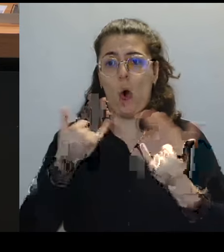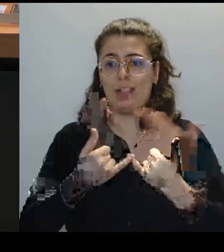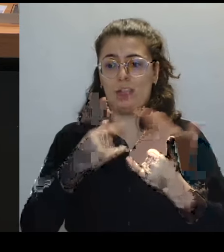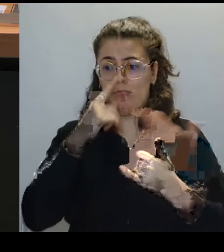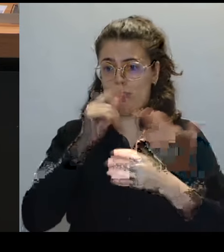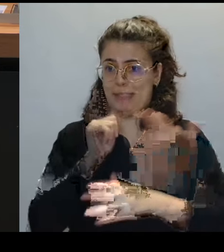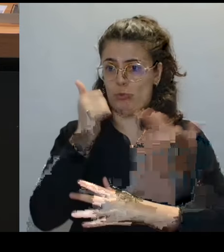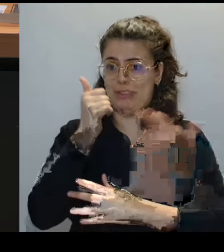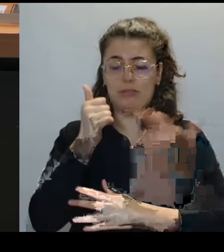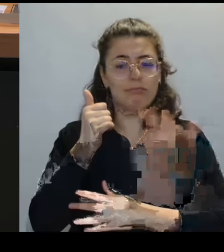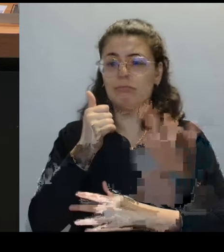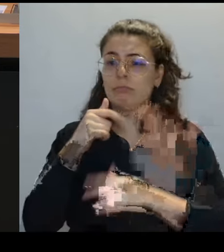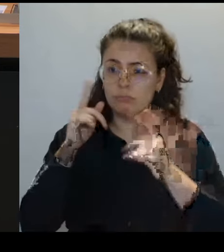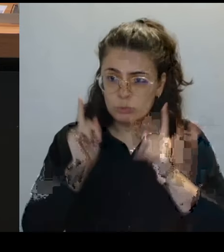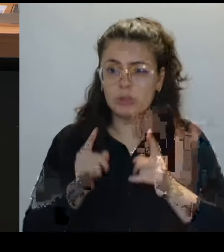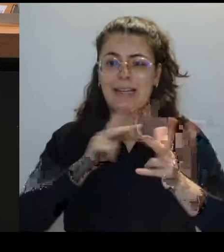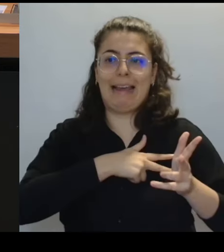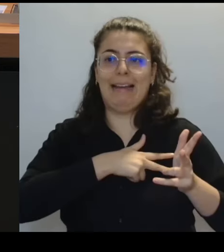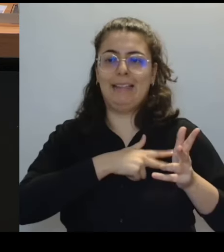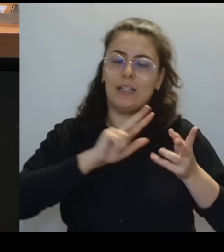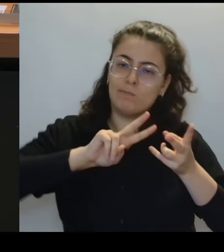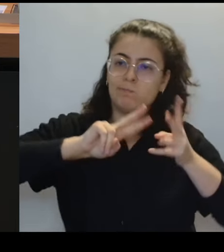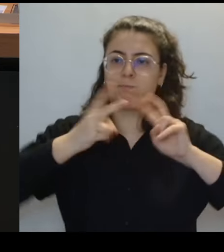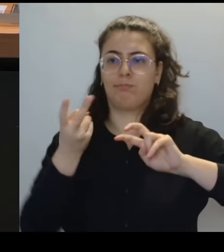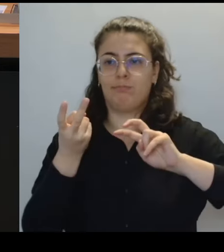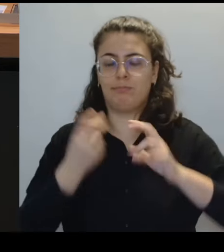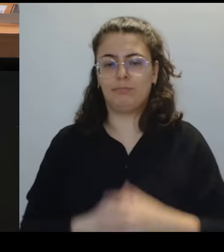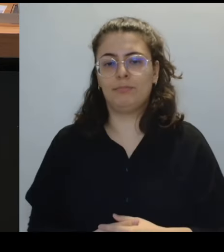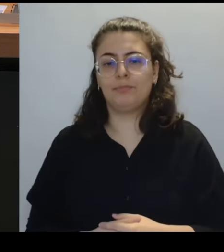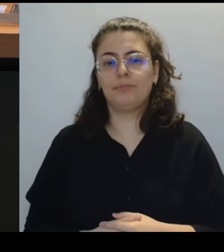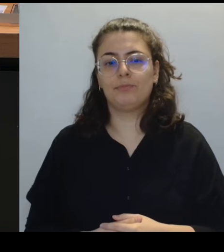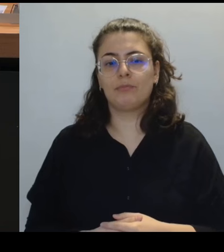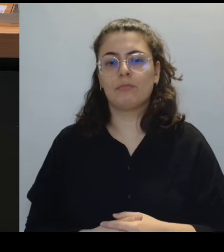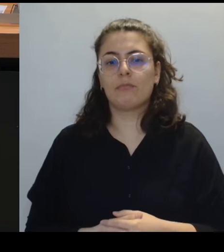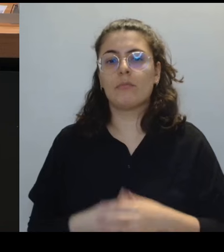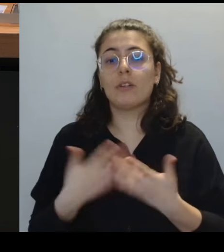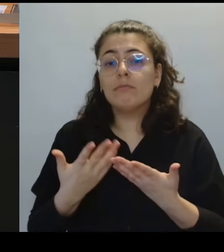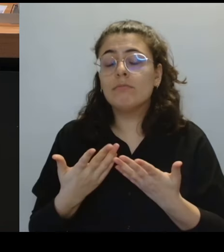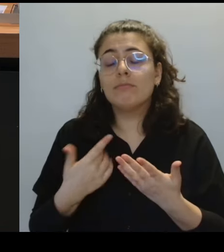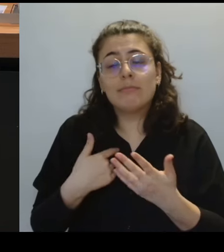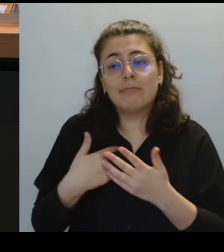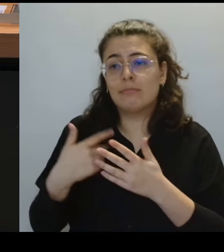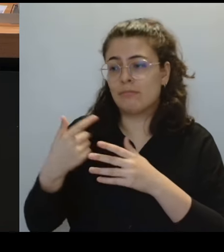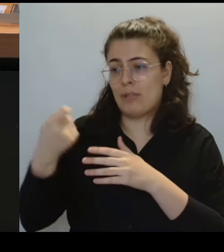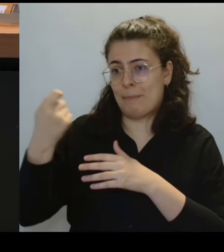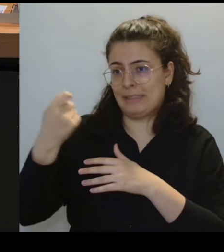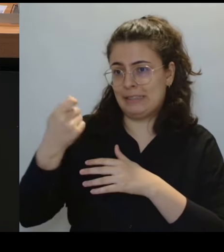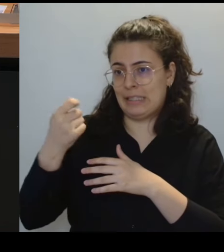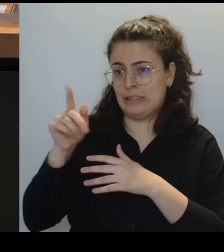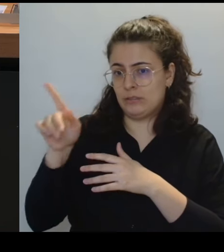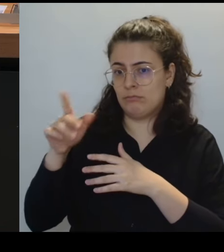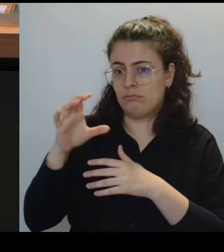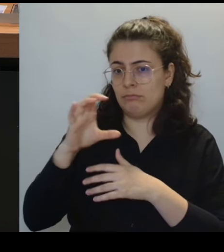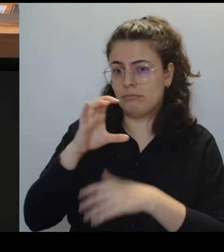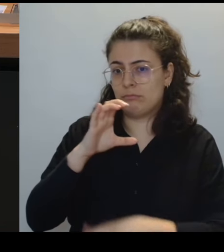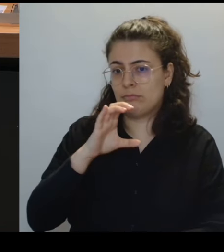Wir wissen und ich zitiere mit Erlaubnis der Präsidentin, Herrn Christian Drosten, "Man erntet keinen Ruhm für Prävention."